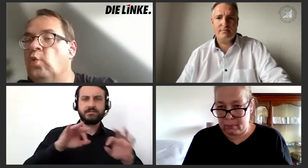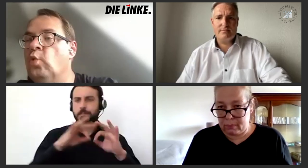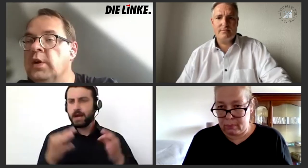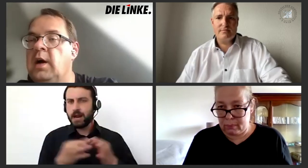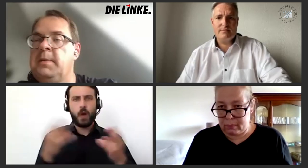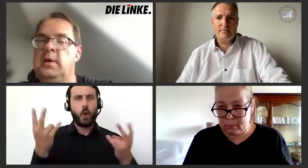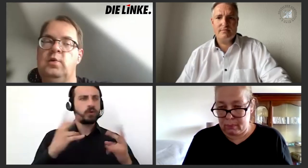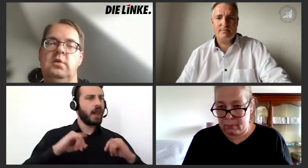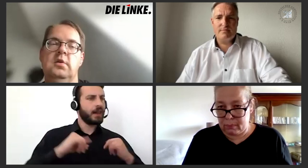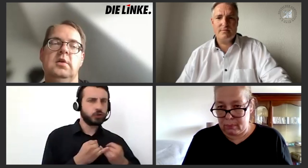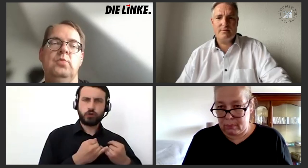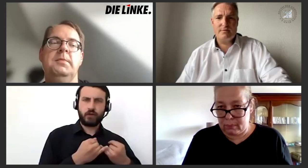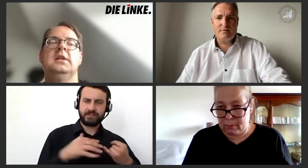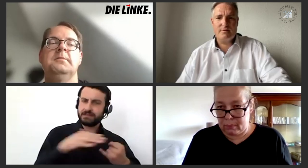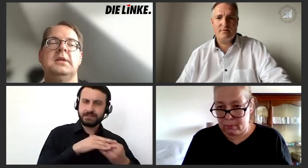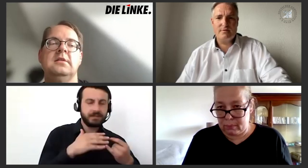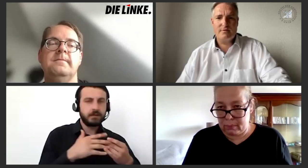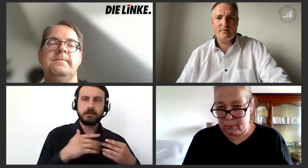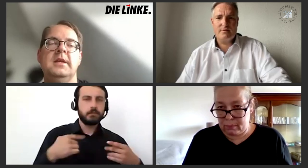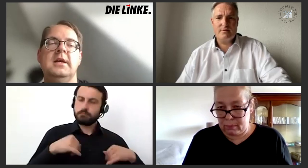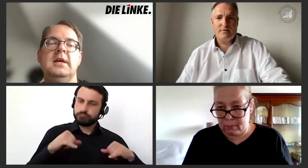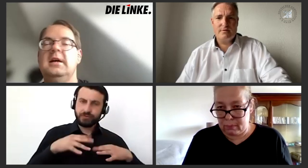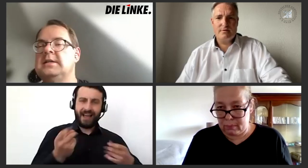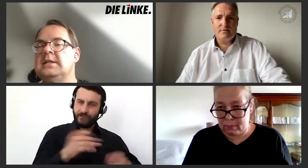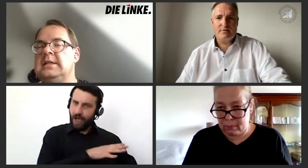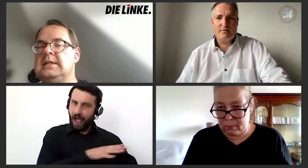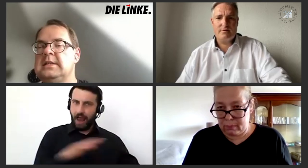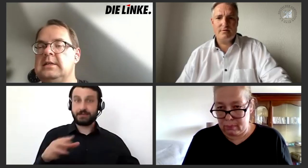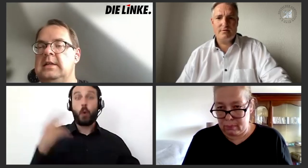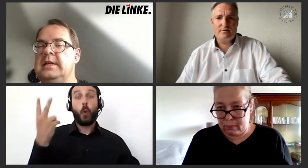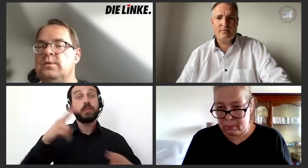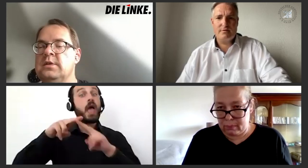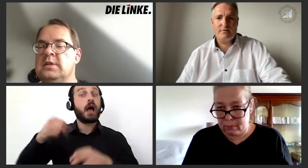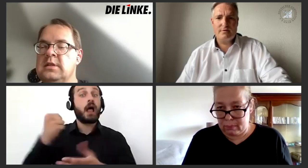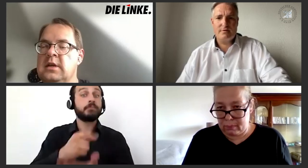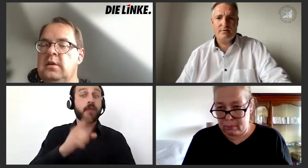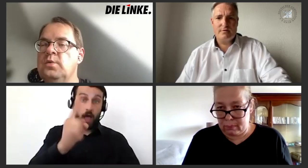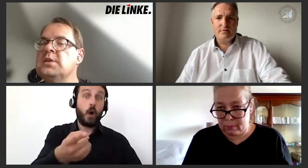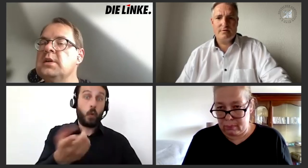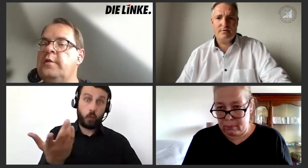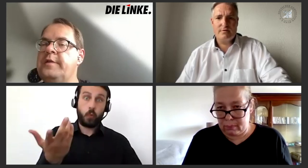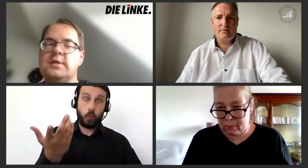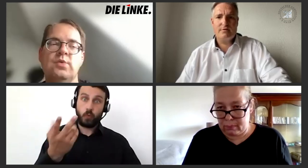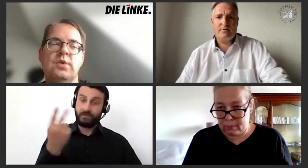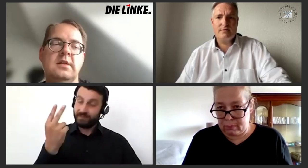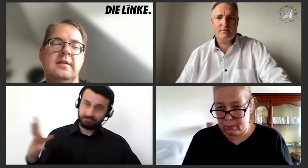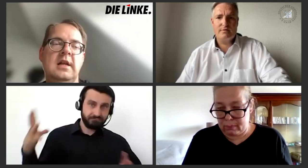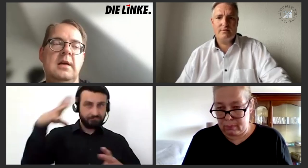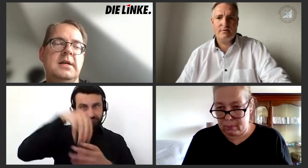oder Elternschaft oder aber auch um Ehrenamt geht. Assistenzleistungen sind nach unserer